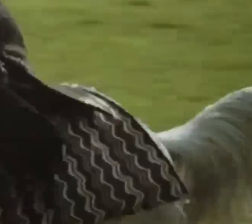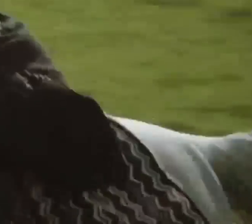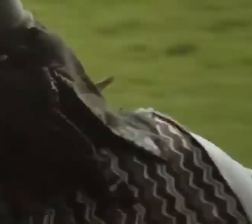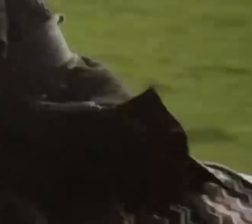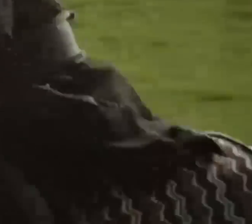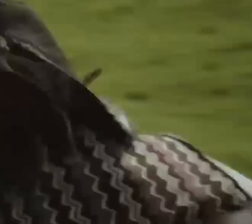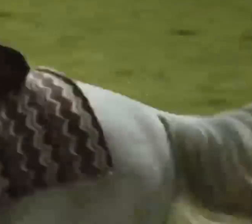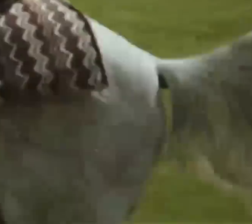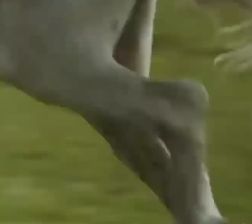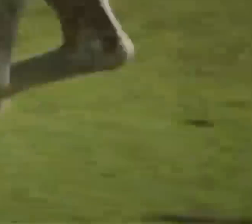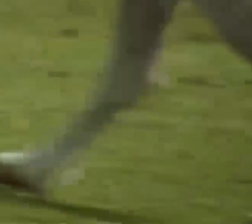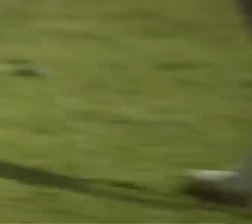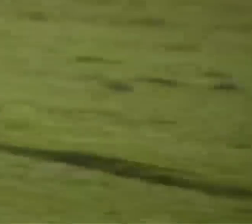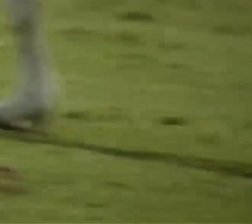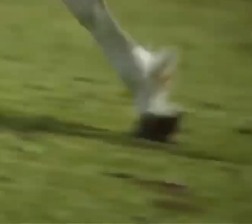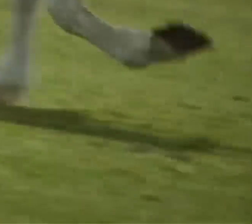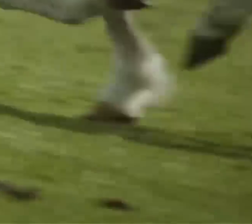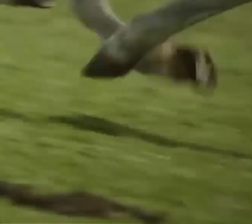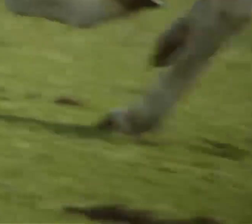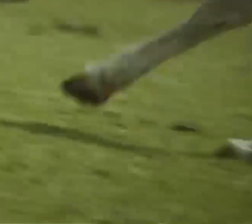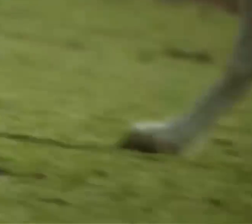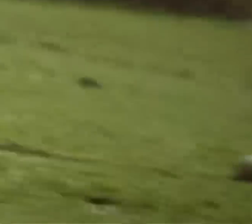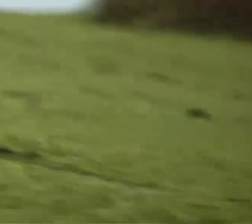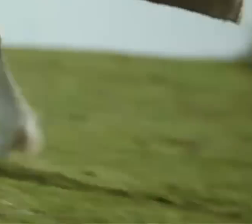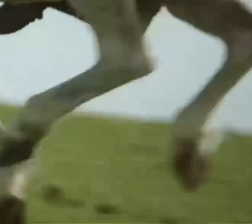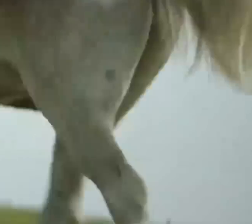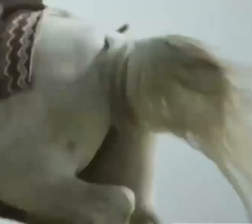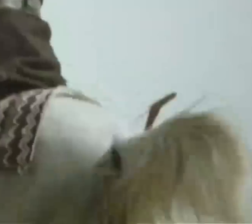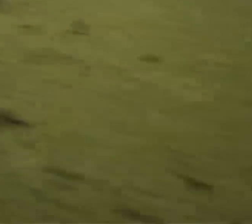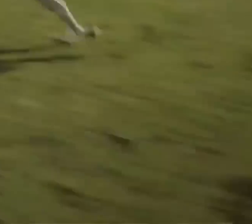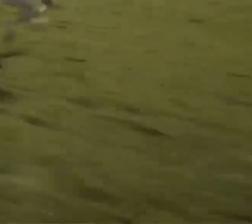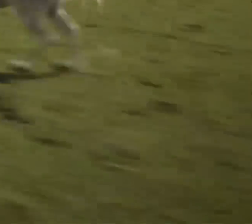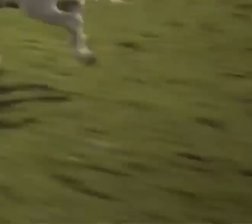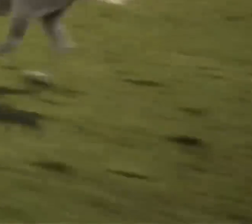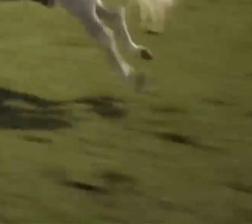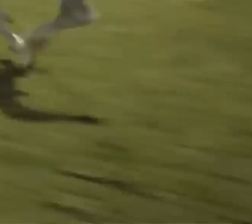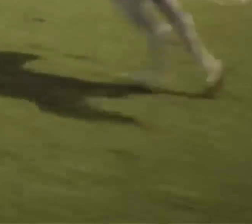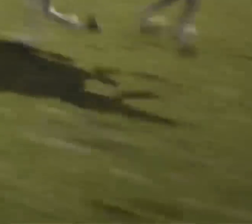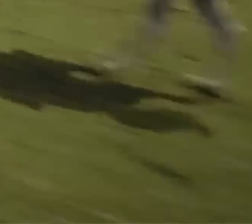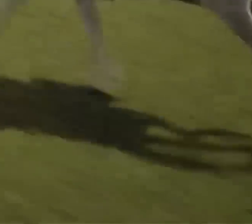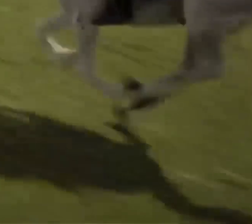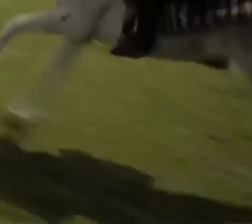Dur! (Müzik - Gerilim)